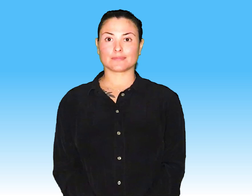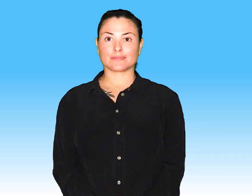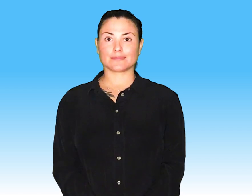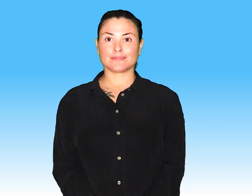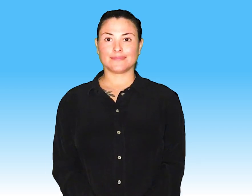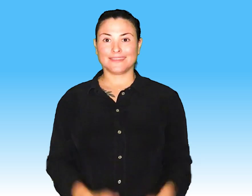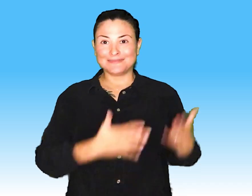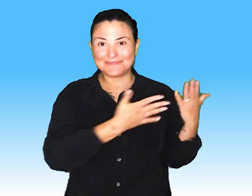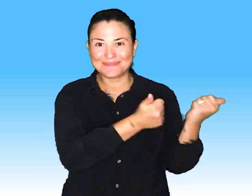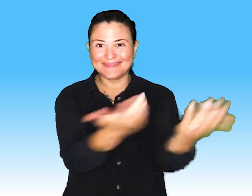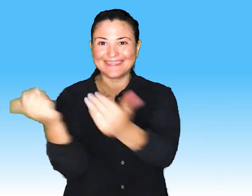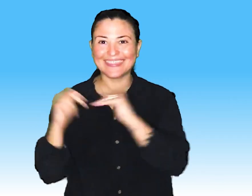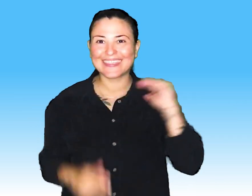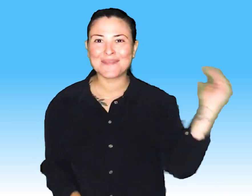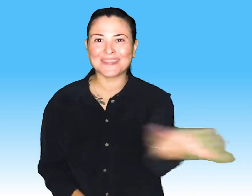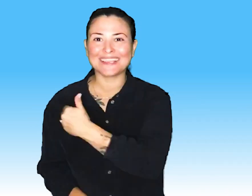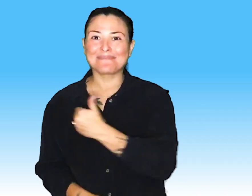Ciao a tutti,